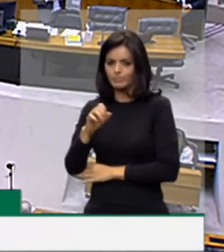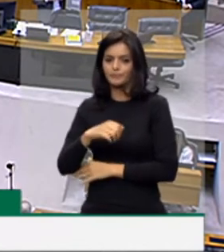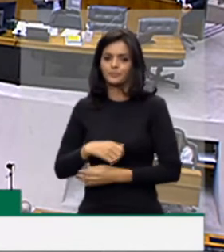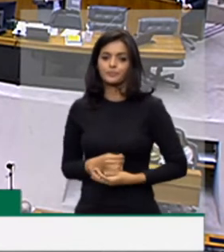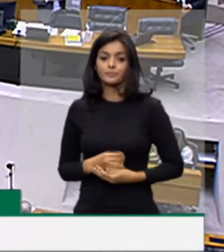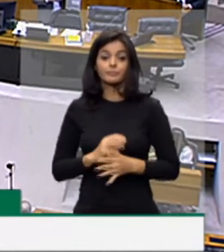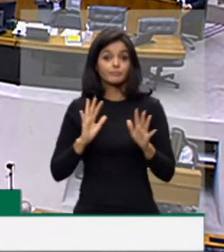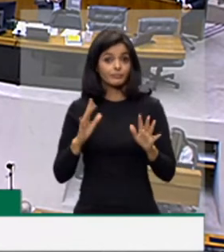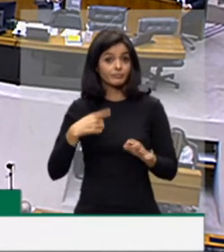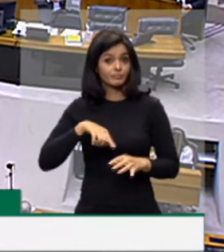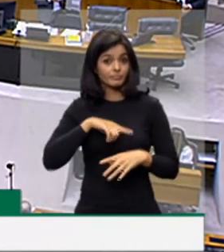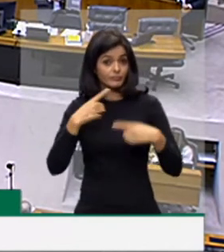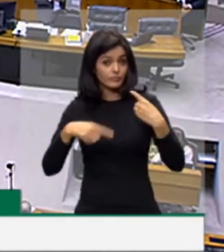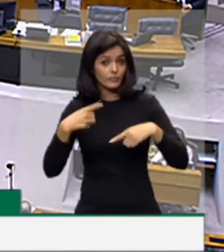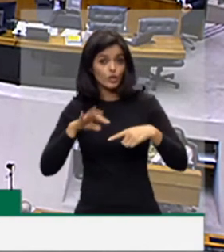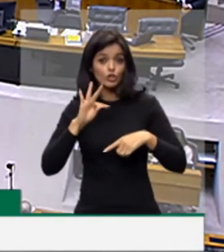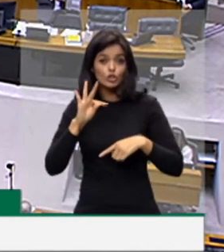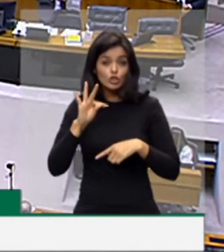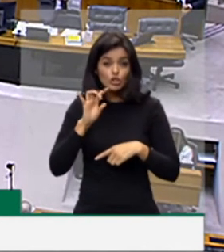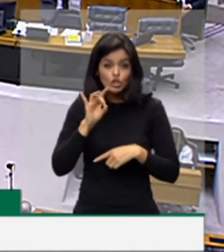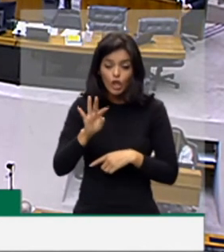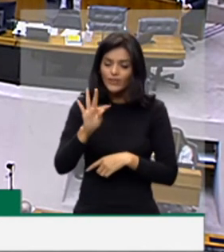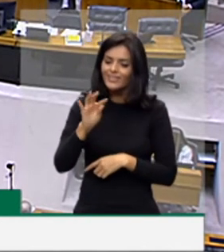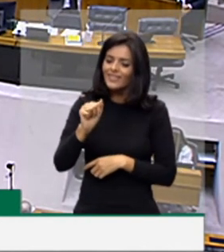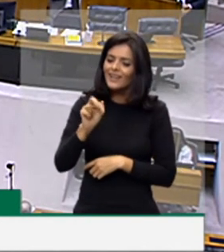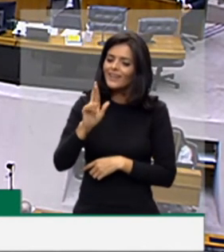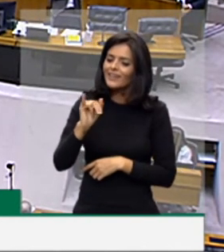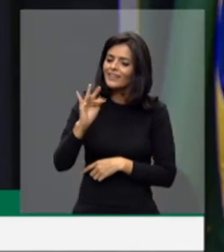CONSIDERA QUE ATENDEU AOS PRESSUPOSTOS CONSTITUCIONAIS. DEPUTADO VITOR LIPPI. -- [DEPUTADO]: NÓS NÃO